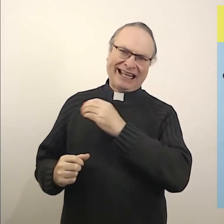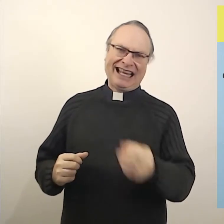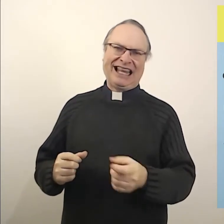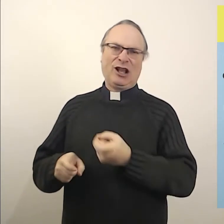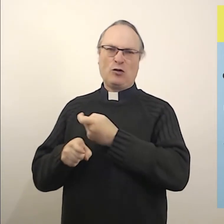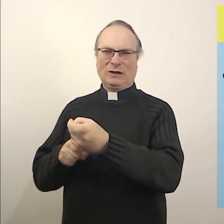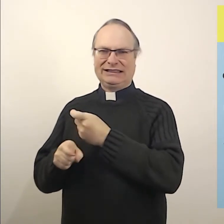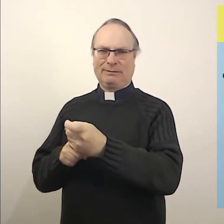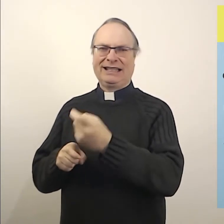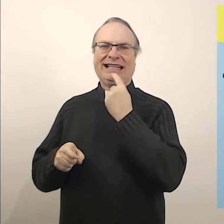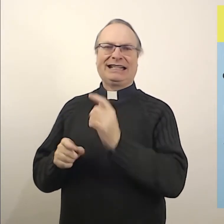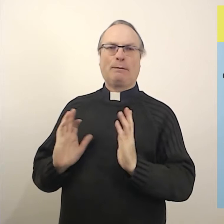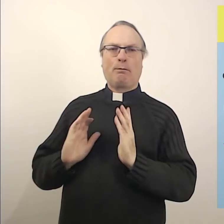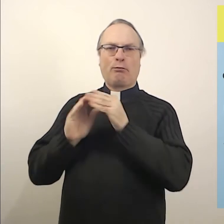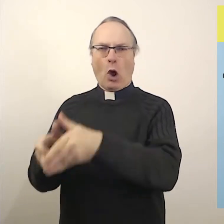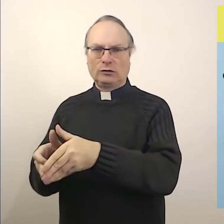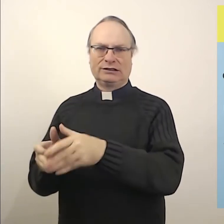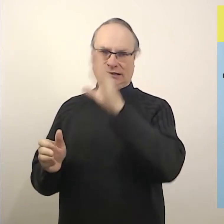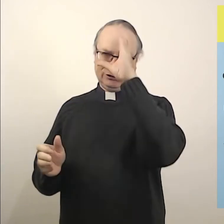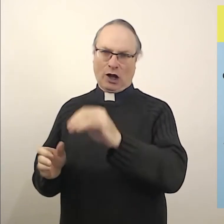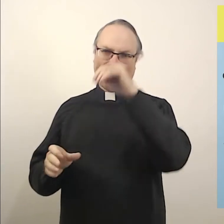et nuisibles qui plongent les hommes